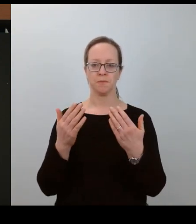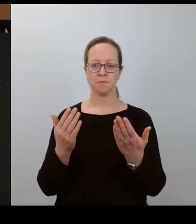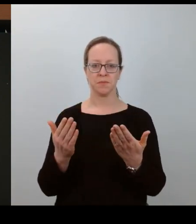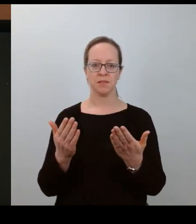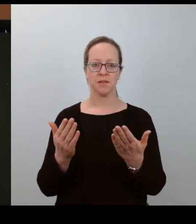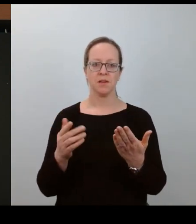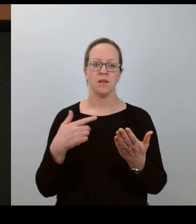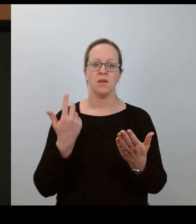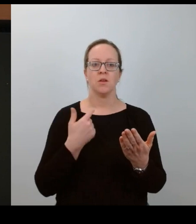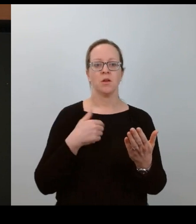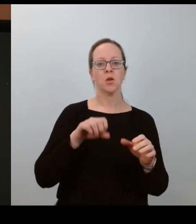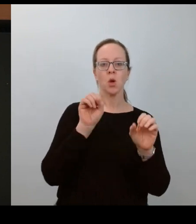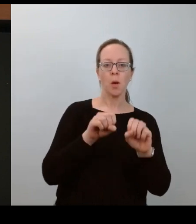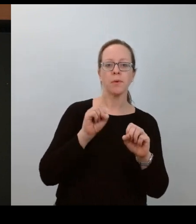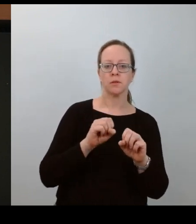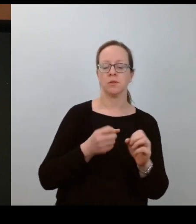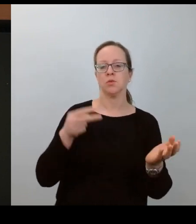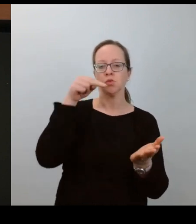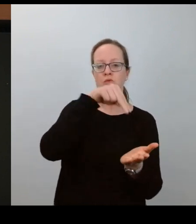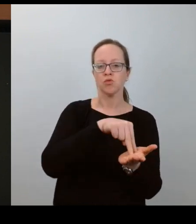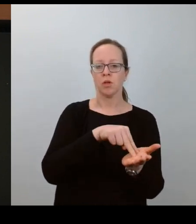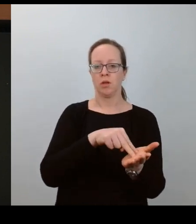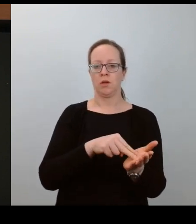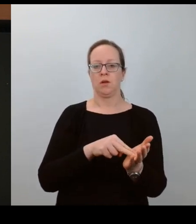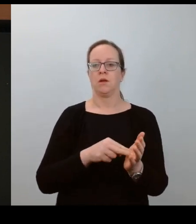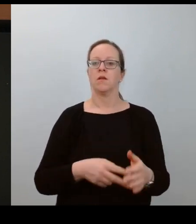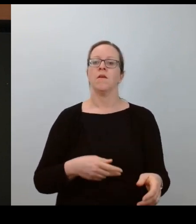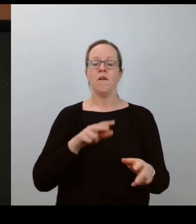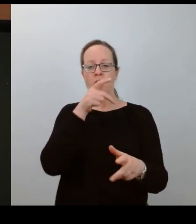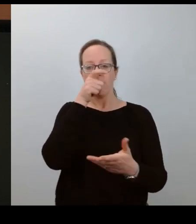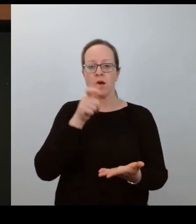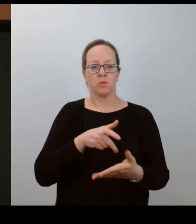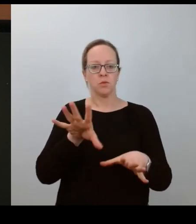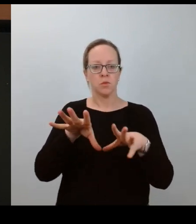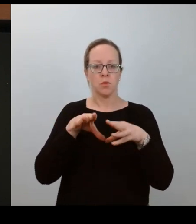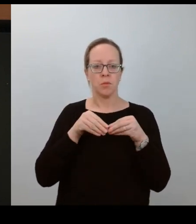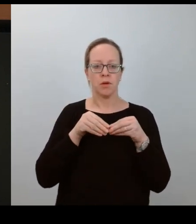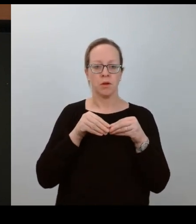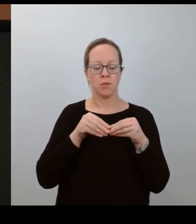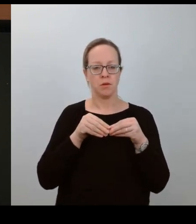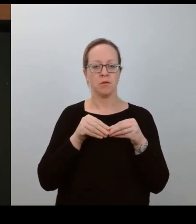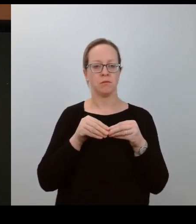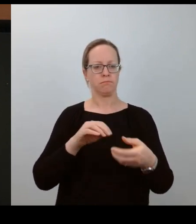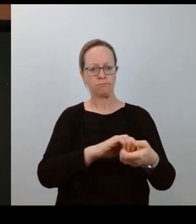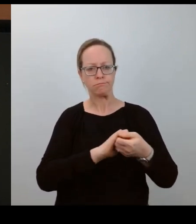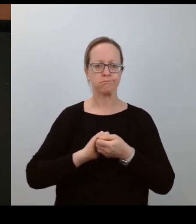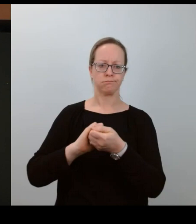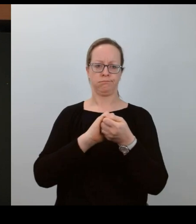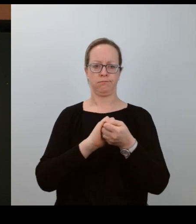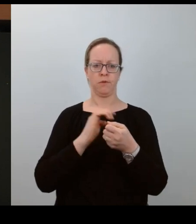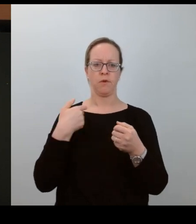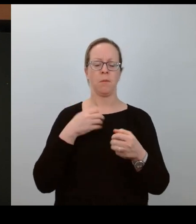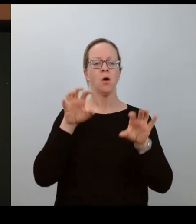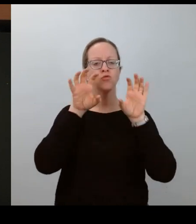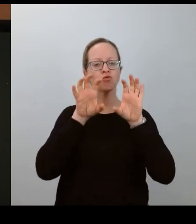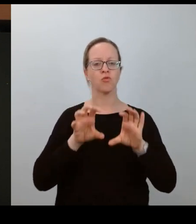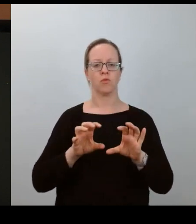und transparent sichern. Denn die Konkurrenz um Räume in diesem Land wird größer. Da braucht es die gemeinsame Kraft, braucht es die